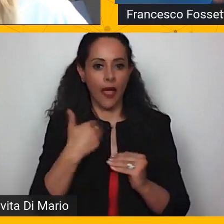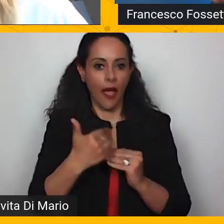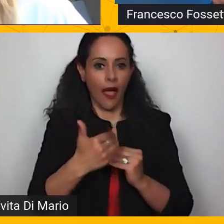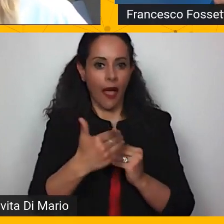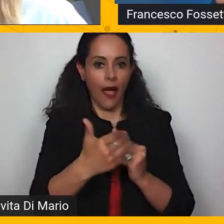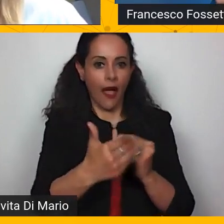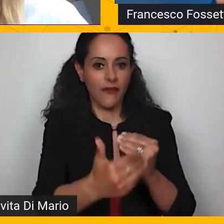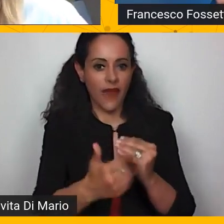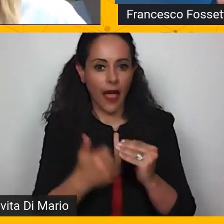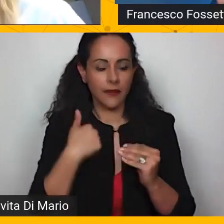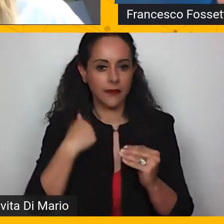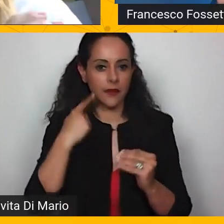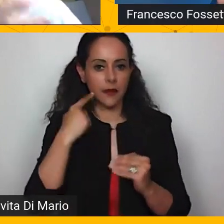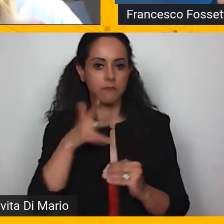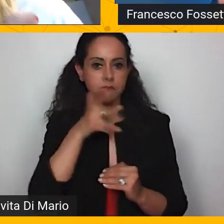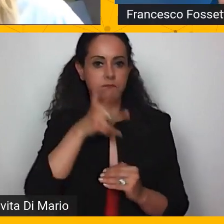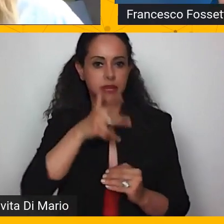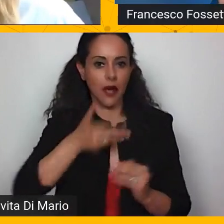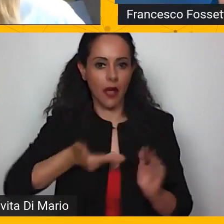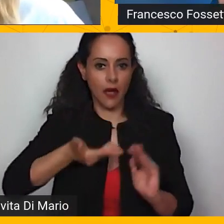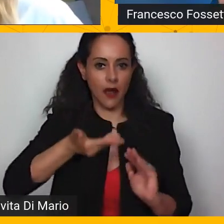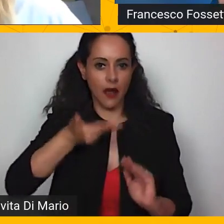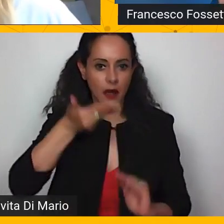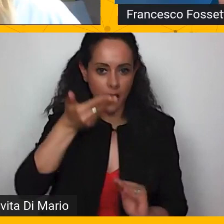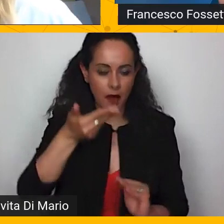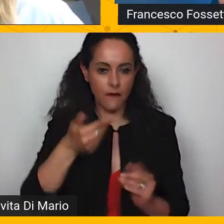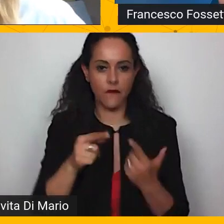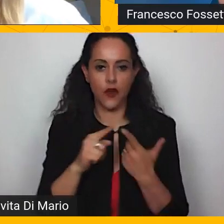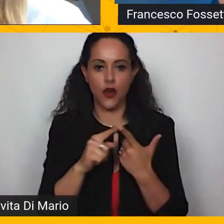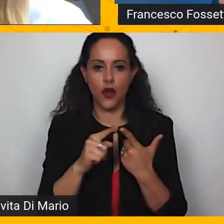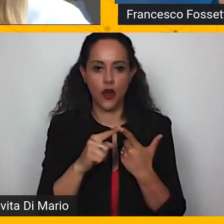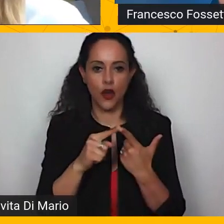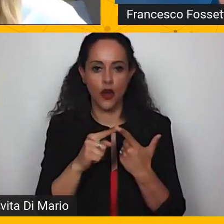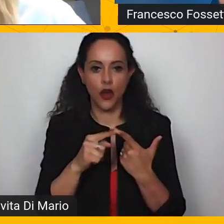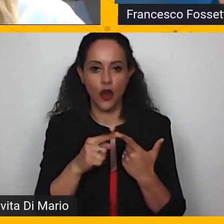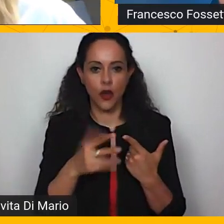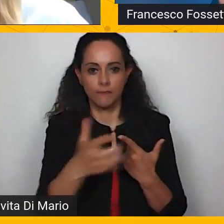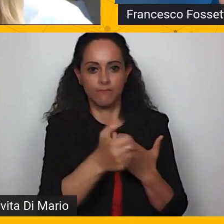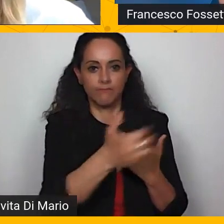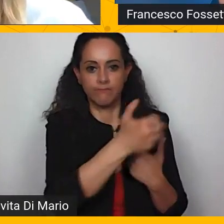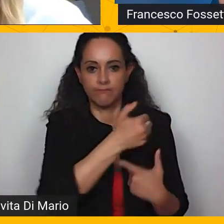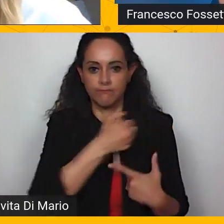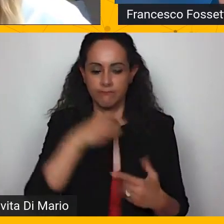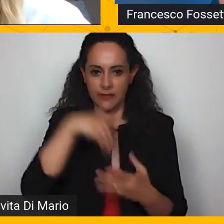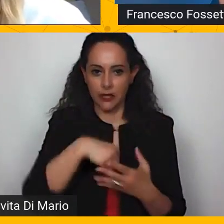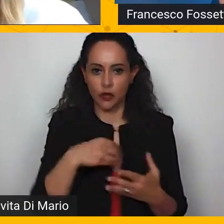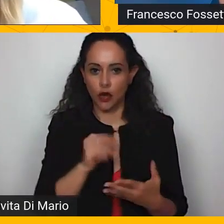andare avanti, di diventare sempre più bravo di avere più